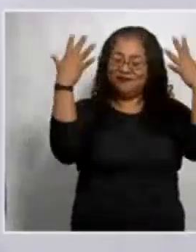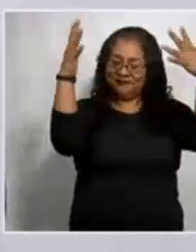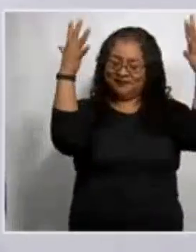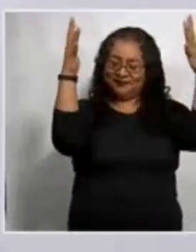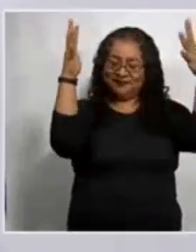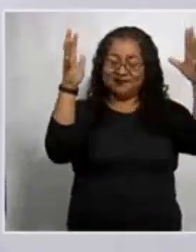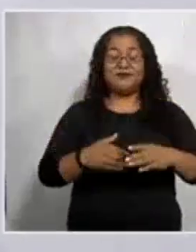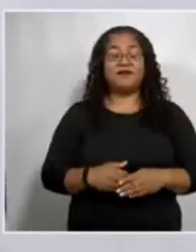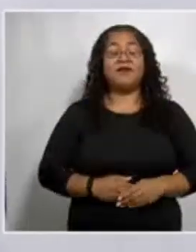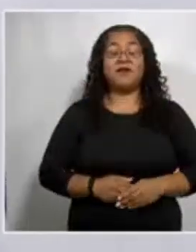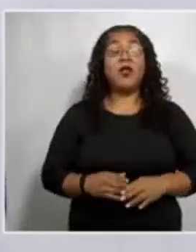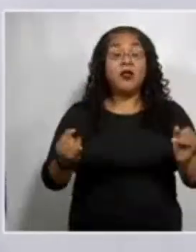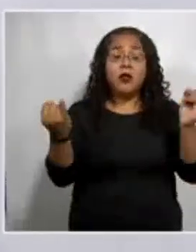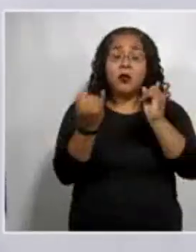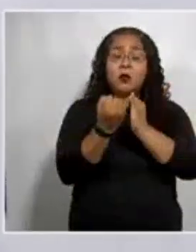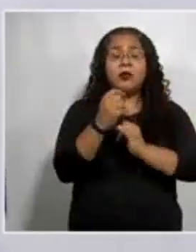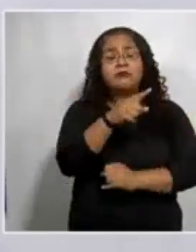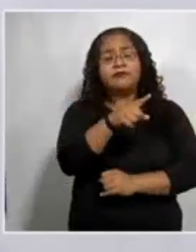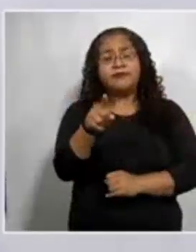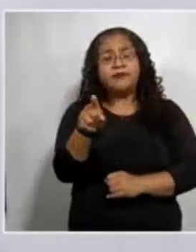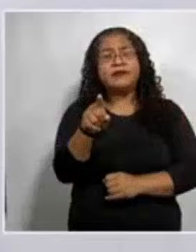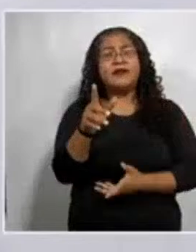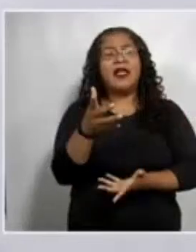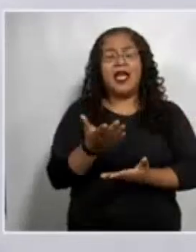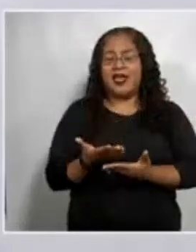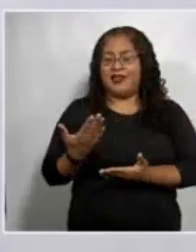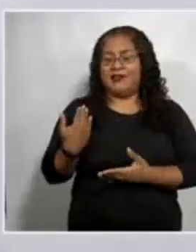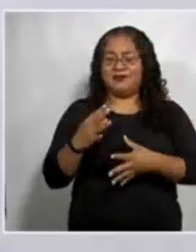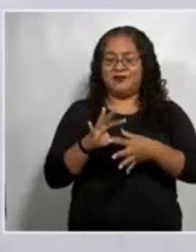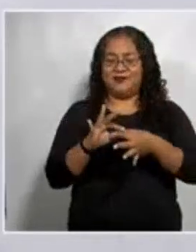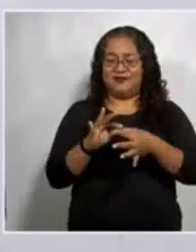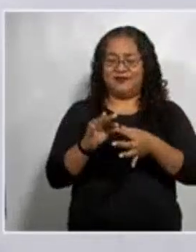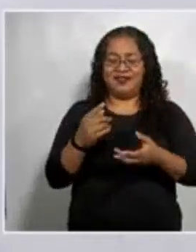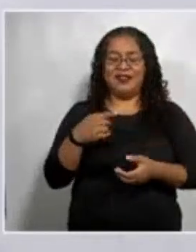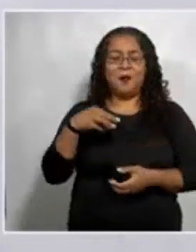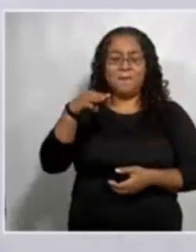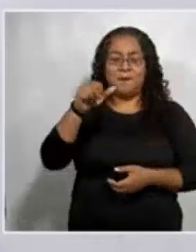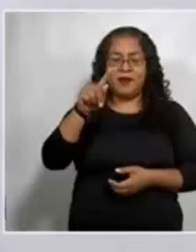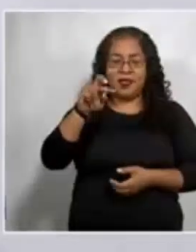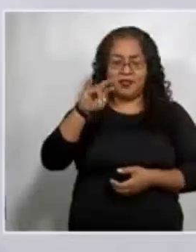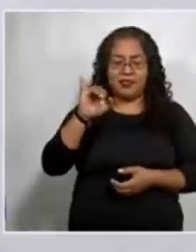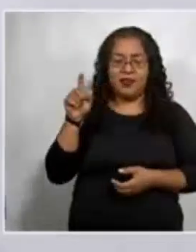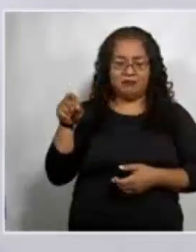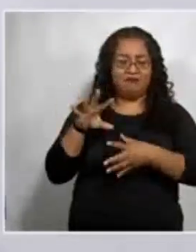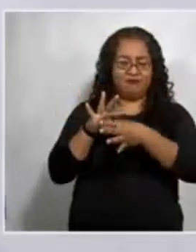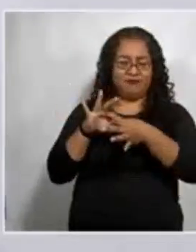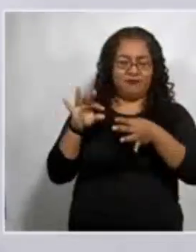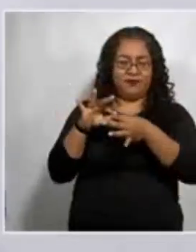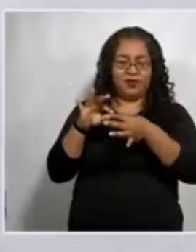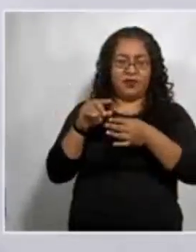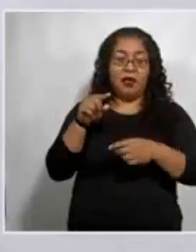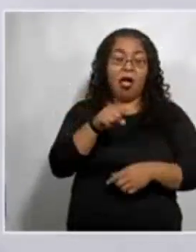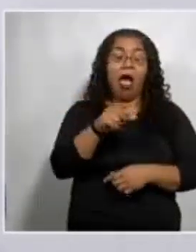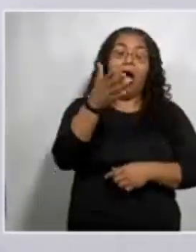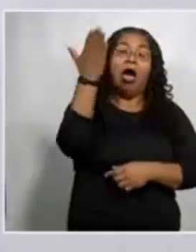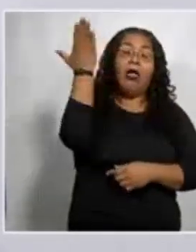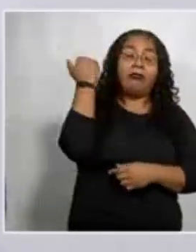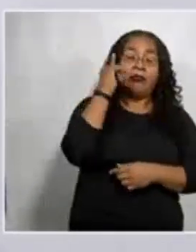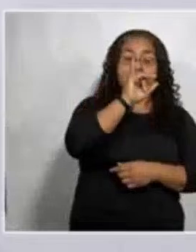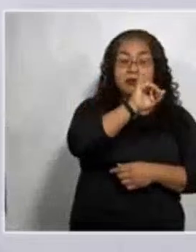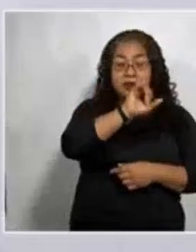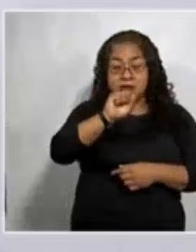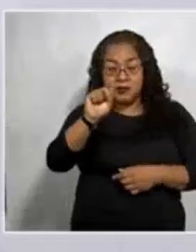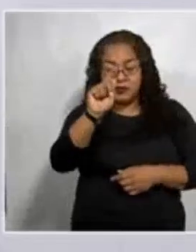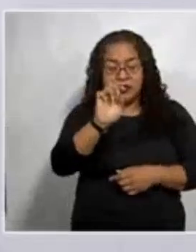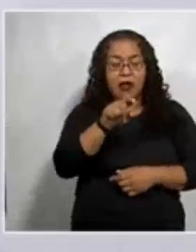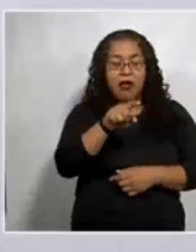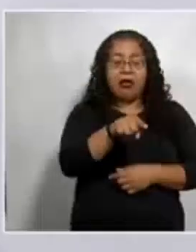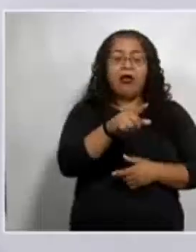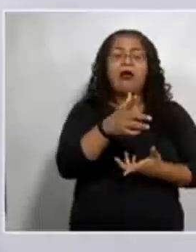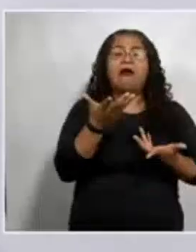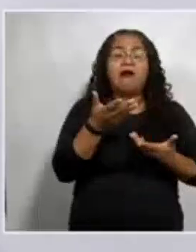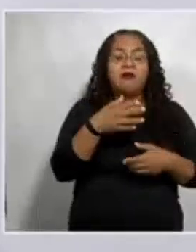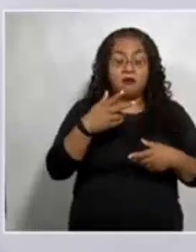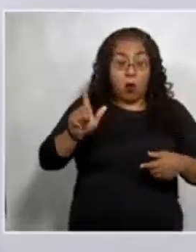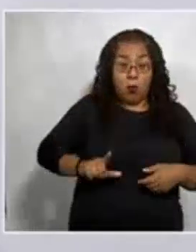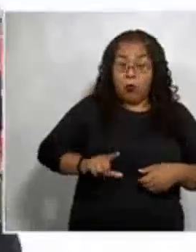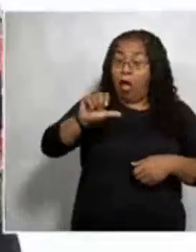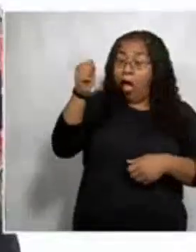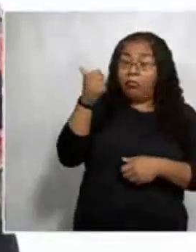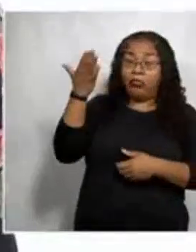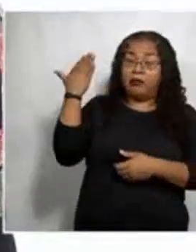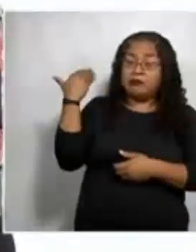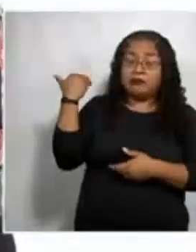Porque como bien decía Martí, el IS es el sistema de salud que en el pasado dejaron caer más,